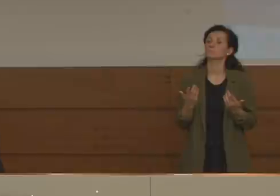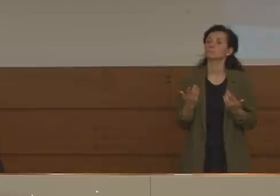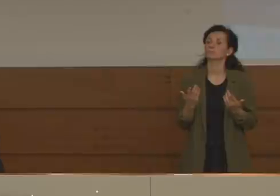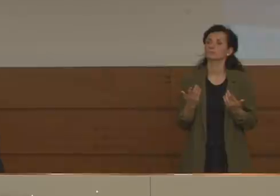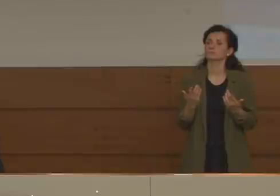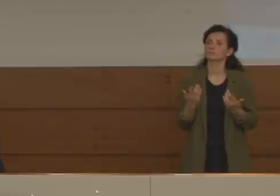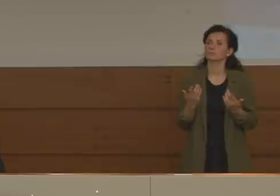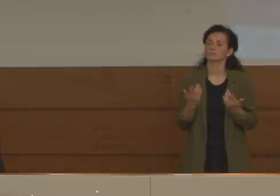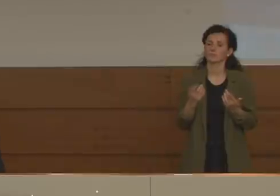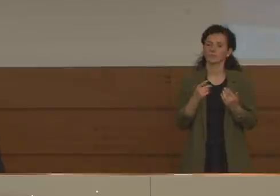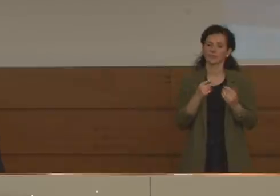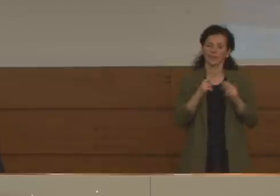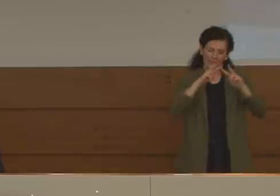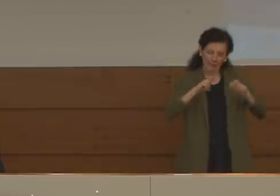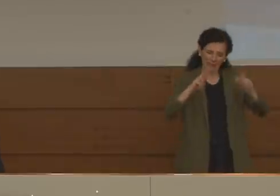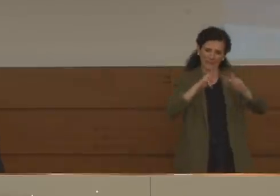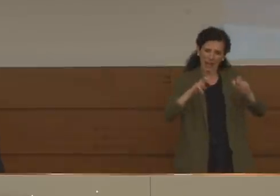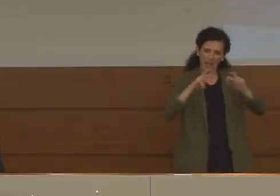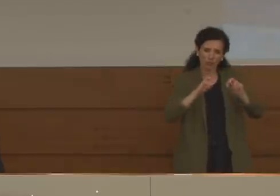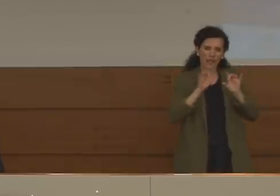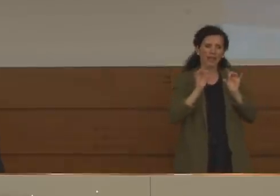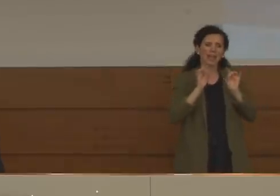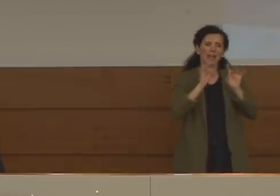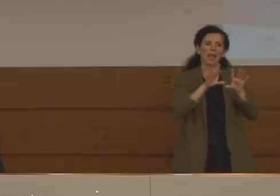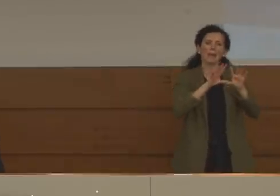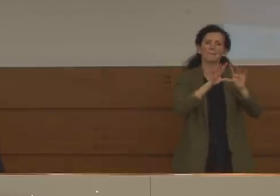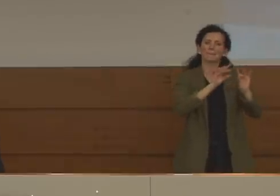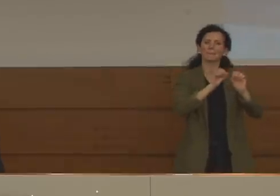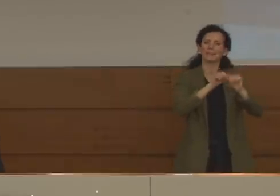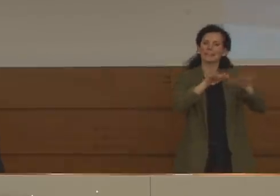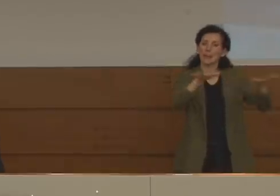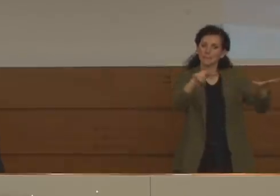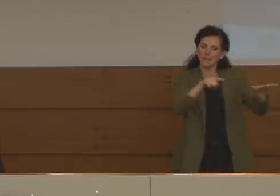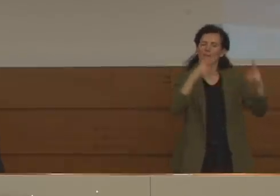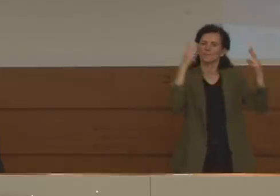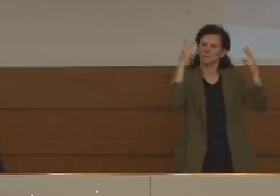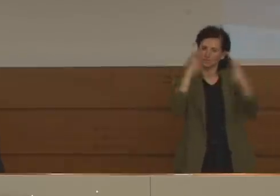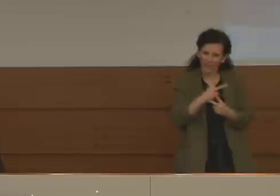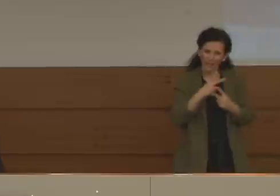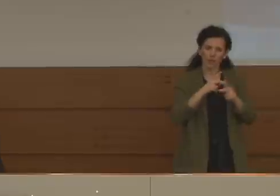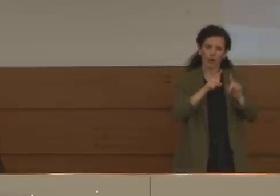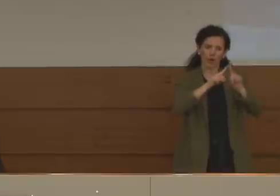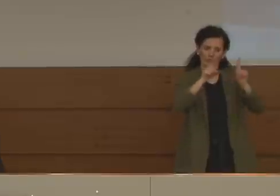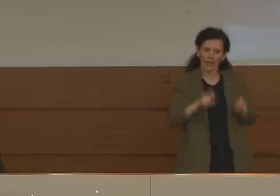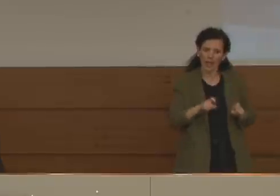epidemiologica vera, con dei test validati sensibili e specifici